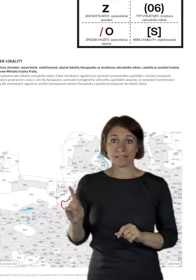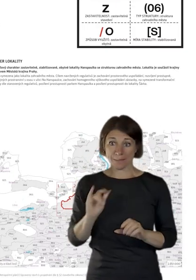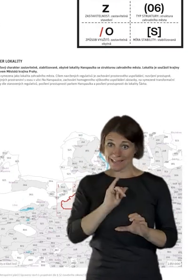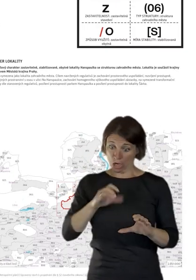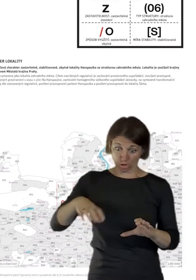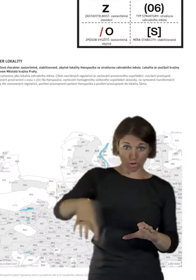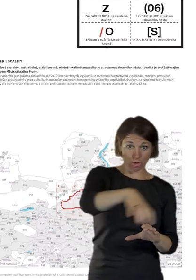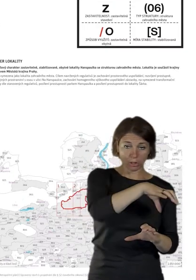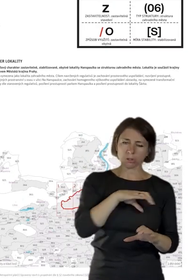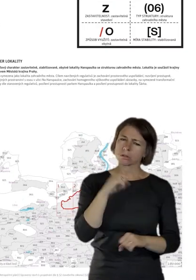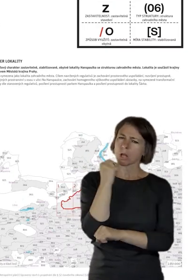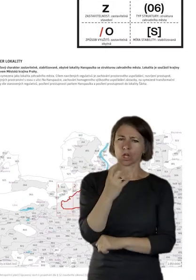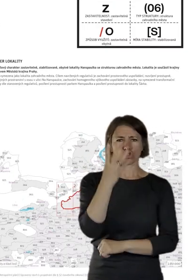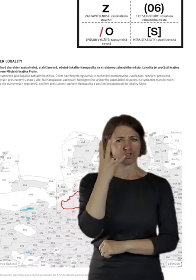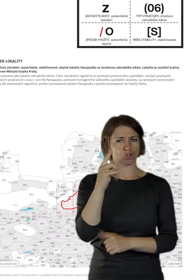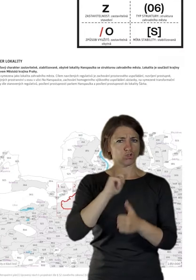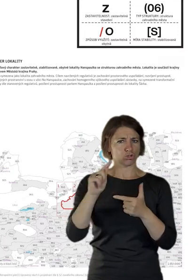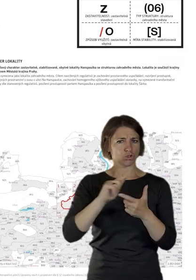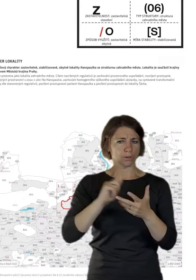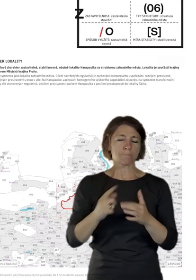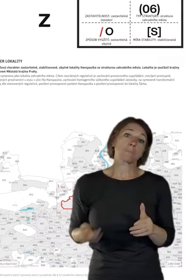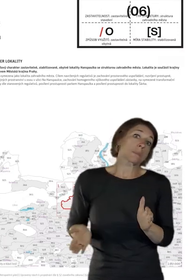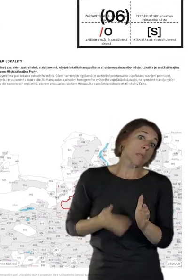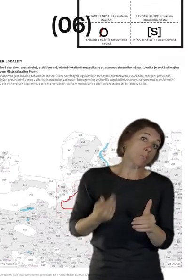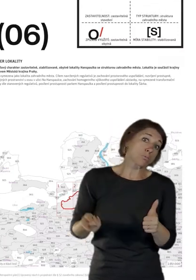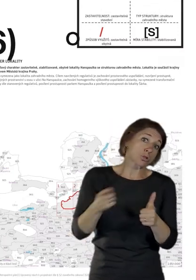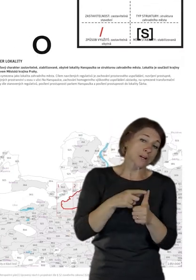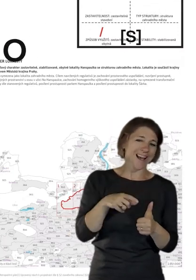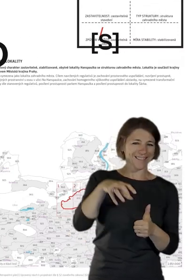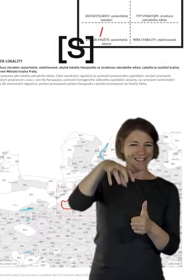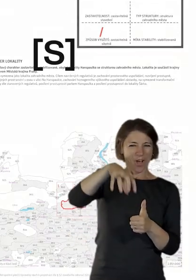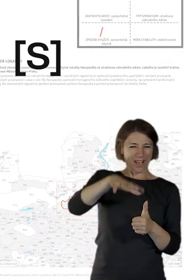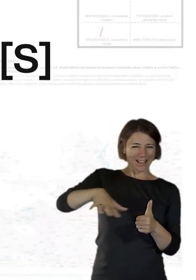čtyři základní vlastnosti. Například lokalita Hanspaulka.